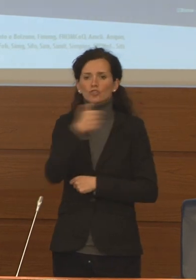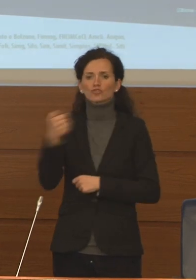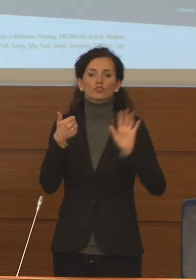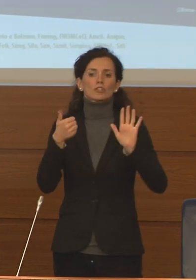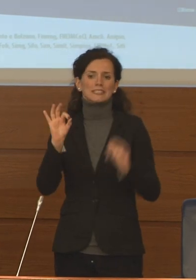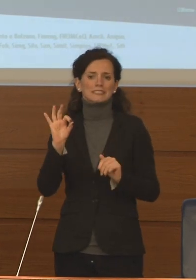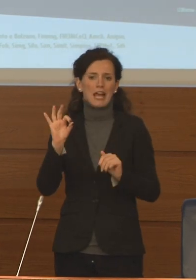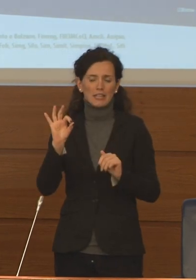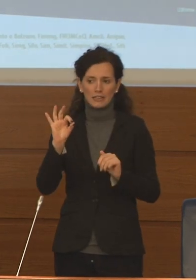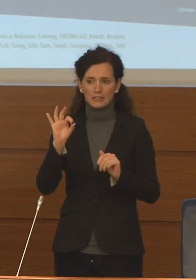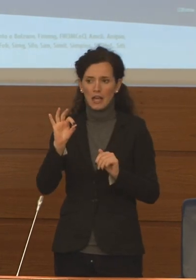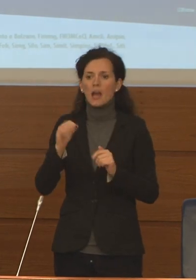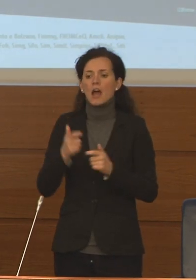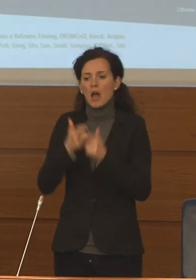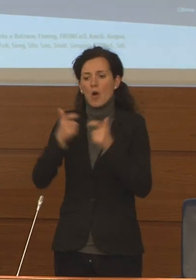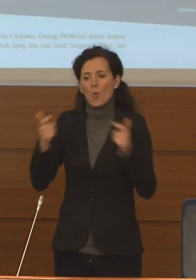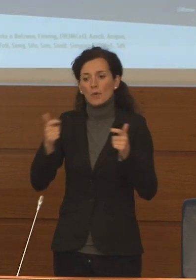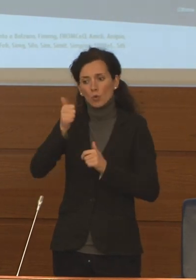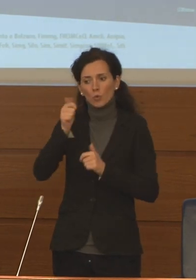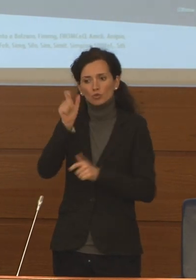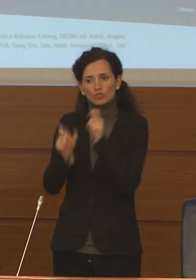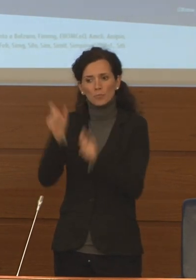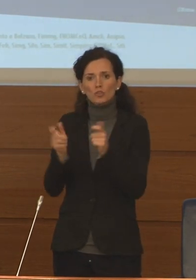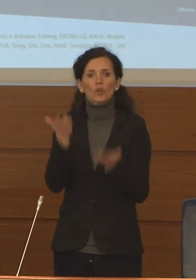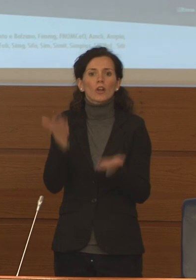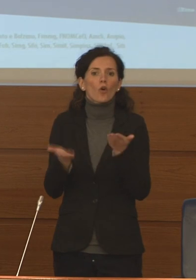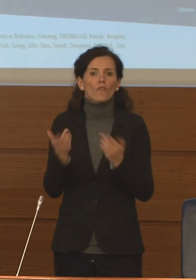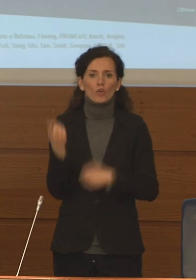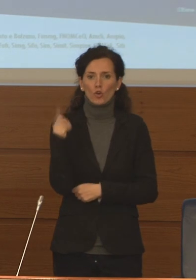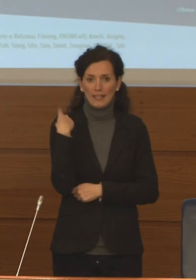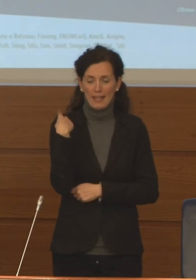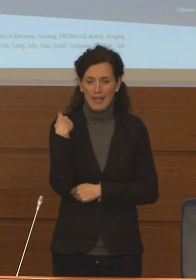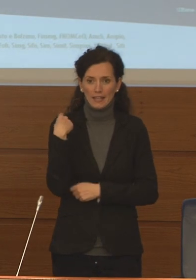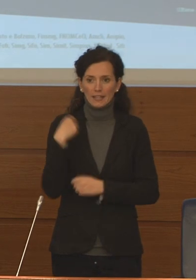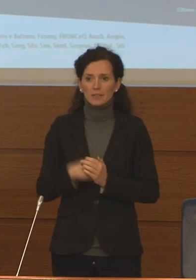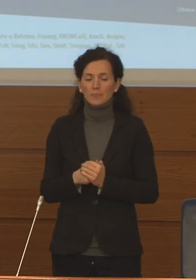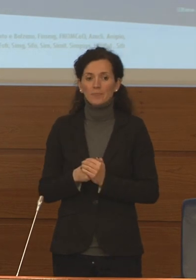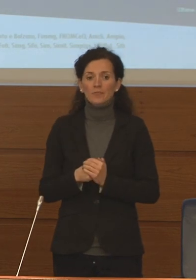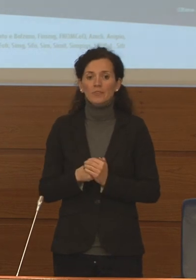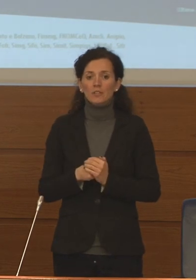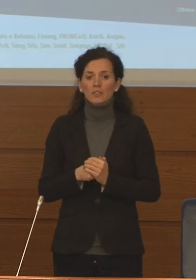un incremento di 11 rispetto a ieri, il totale dei deceduti che noi abbiamo